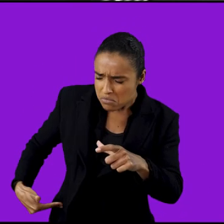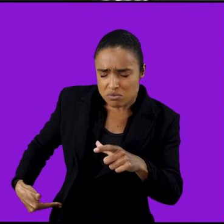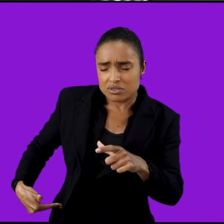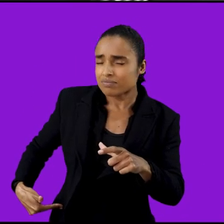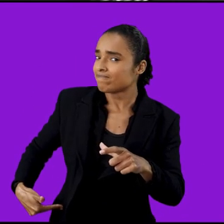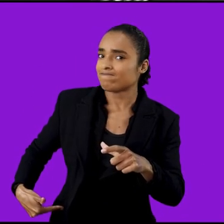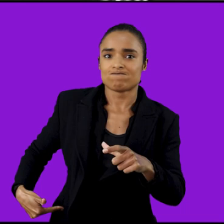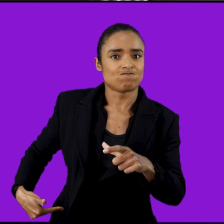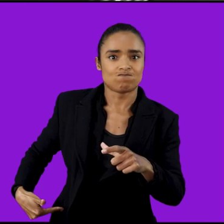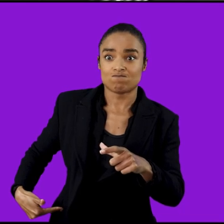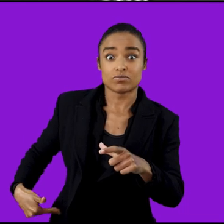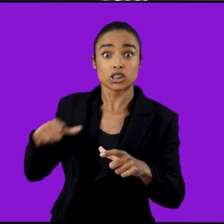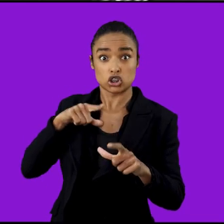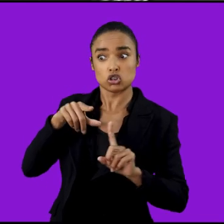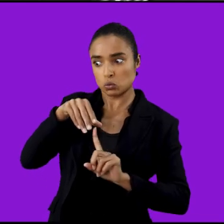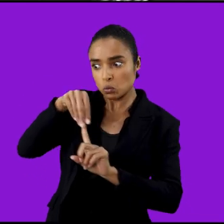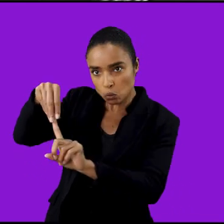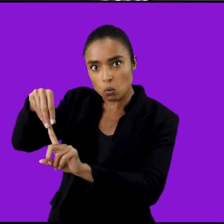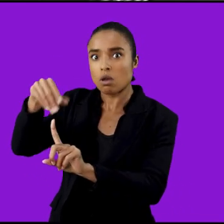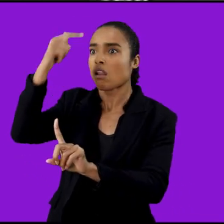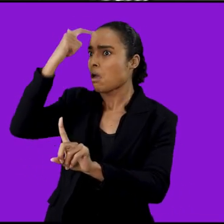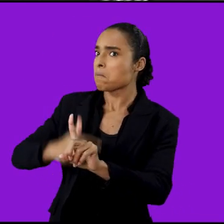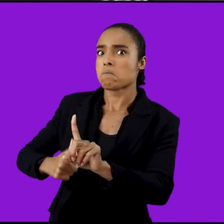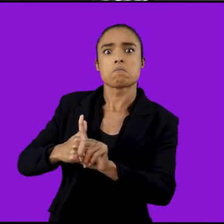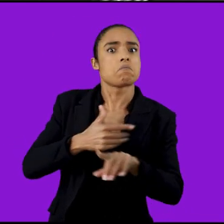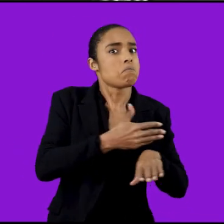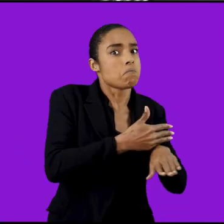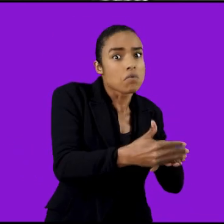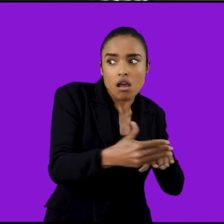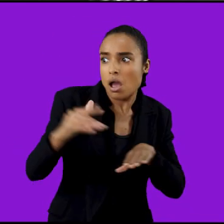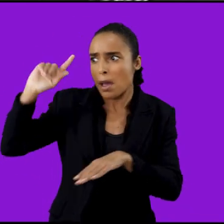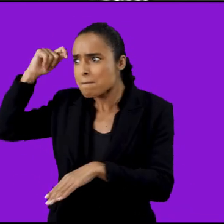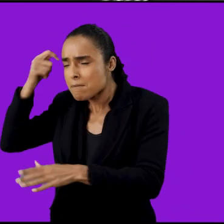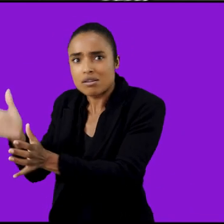público assim, né? Tinha dono. E esse dono não era a galera preta, entendeu?